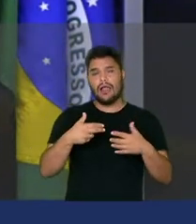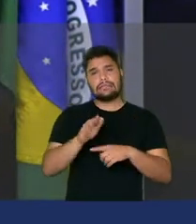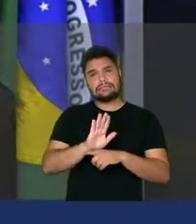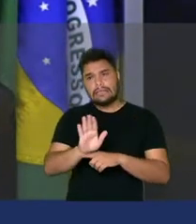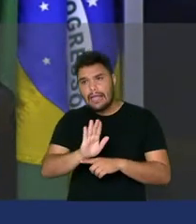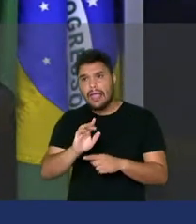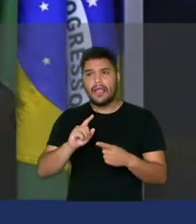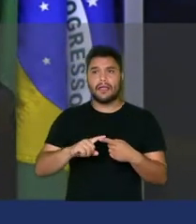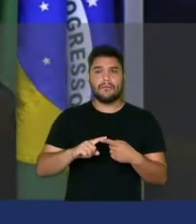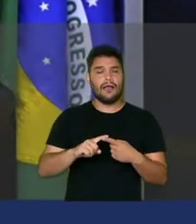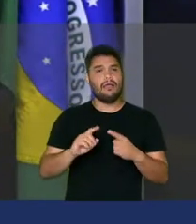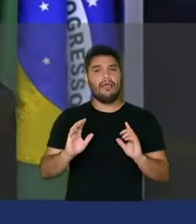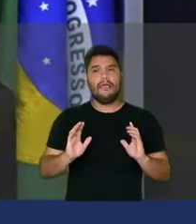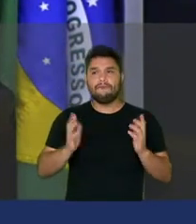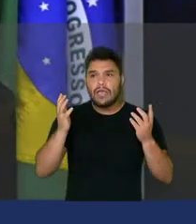ENTRETENIMENTO NO PAÍS, O CINEMA, UM EVENTO, A CARGA